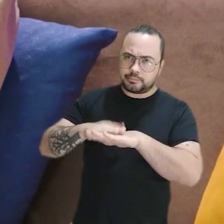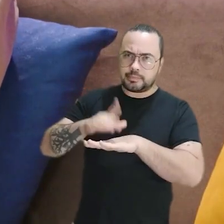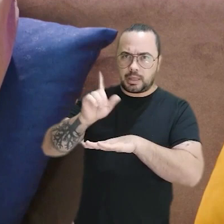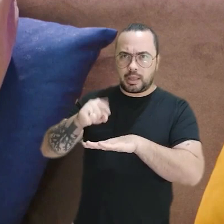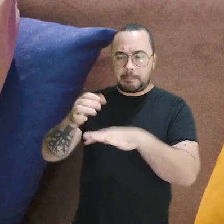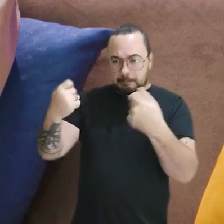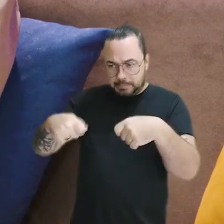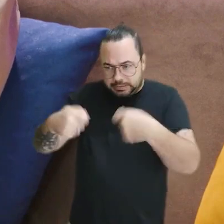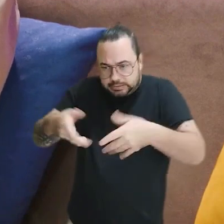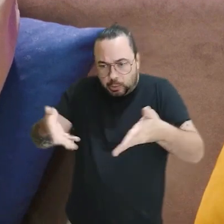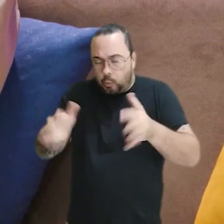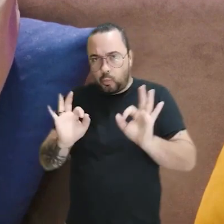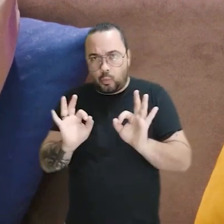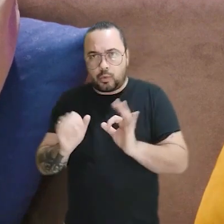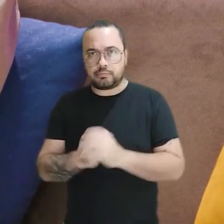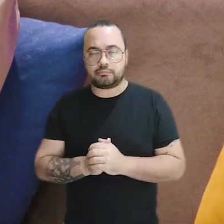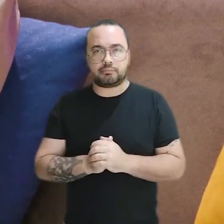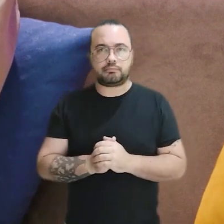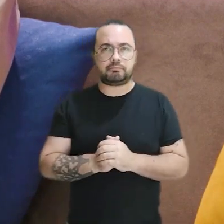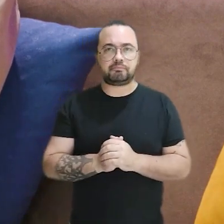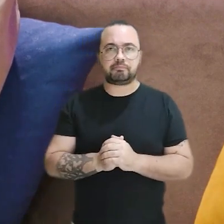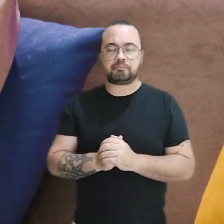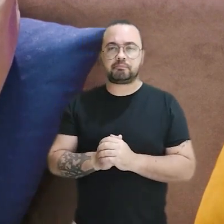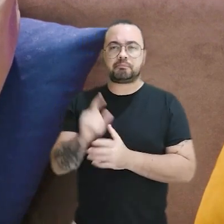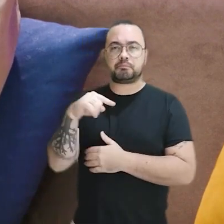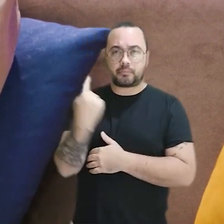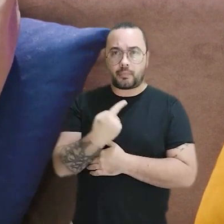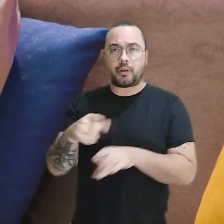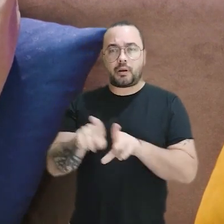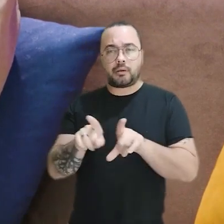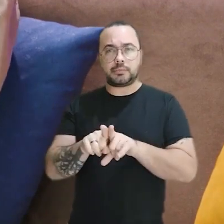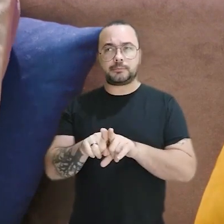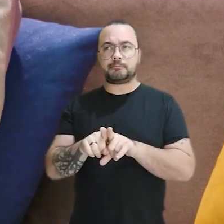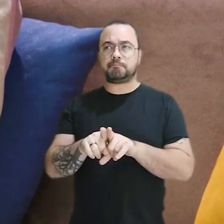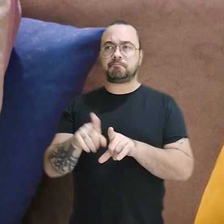precisa fazer agora. Sabe? E... e a gente tem um aval nosso